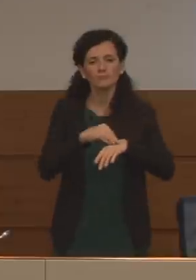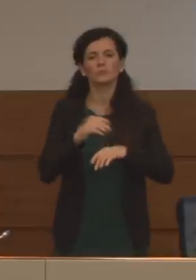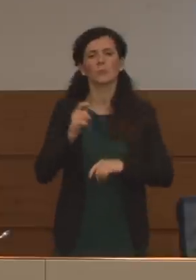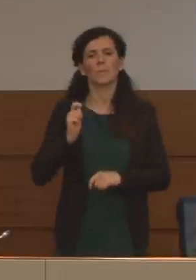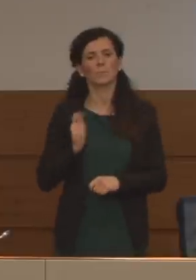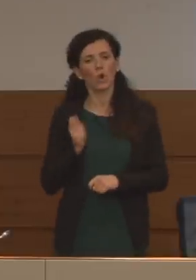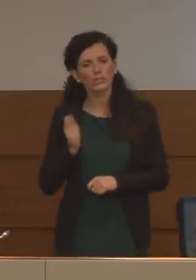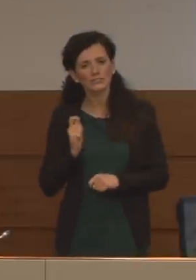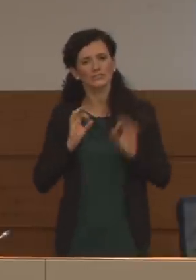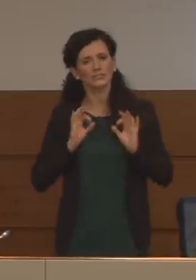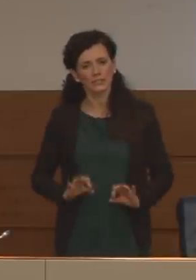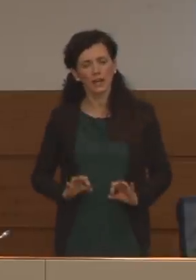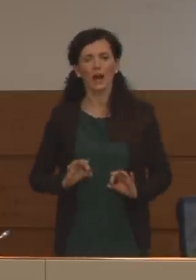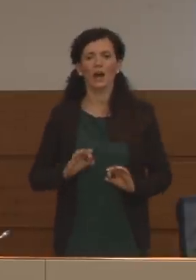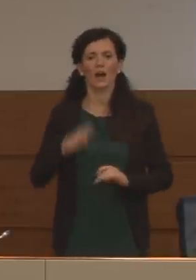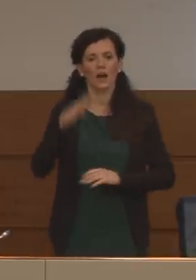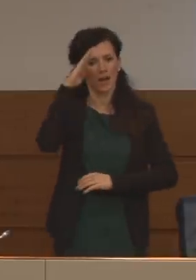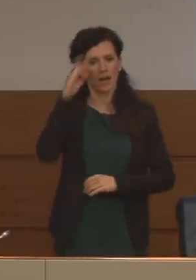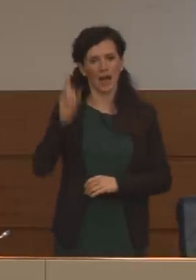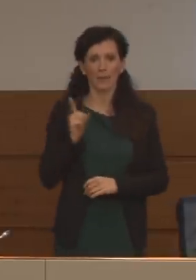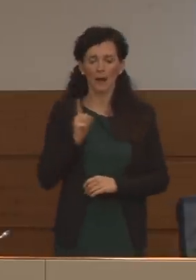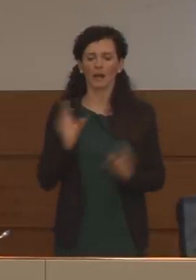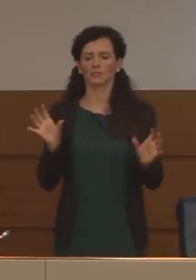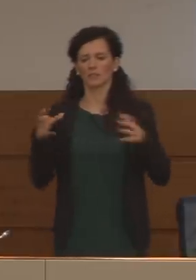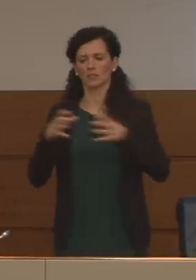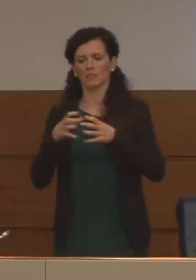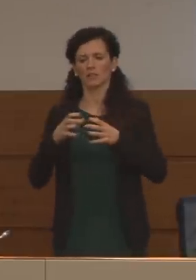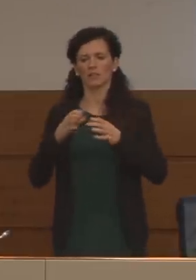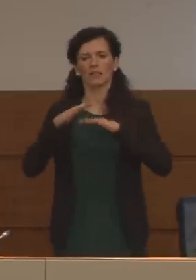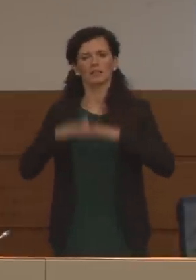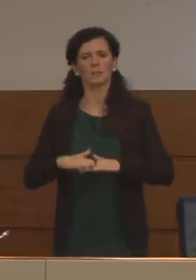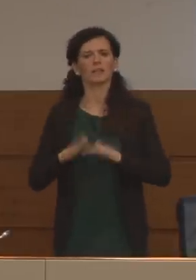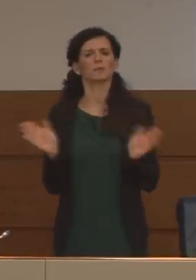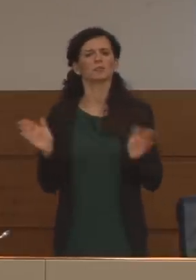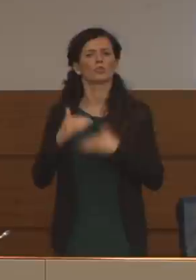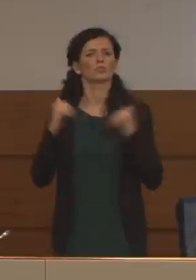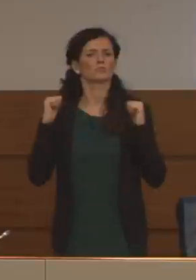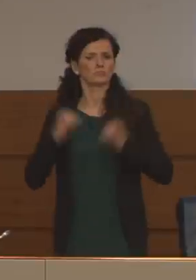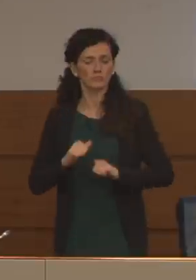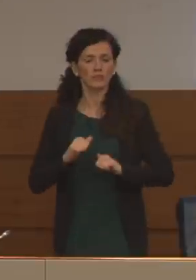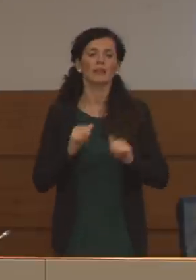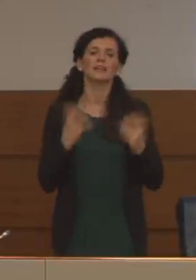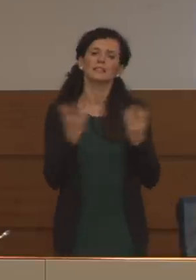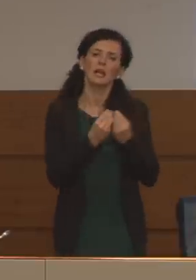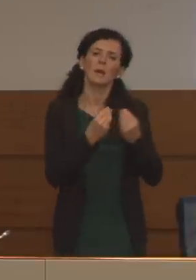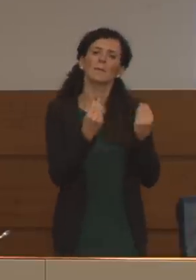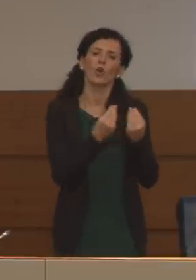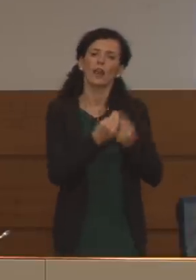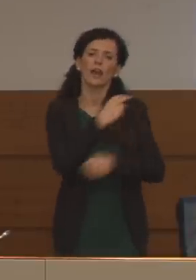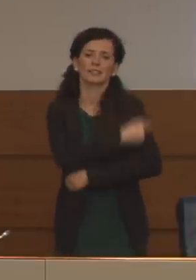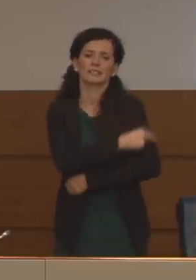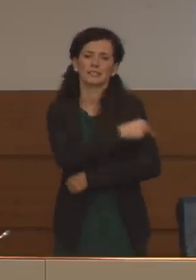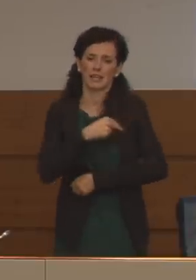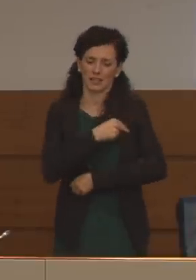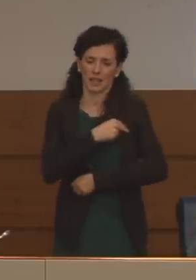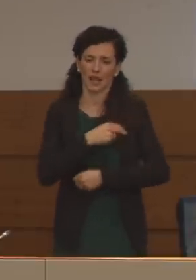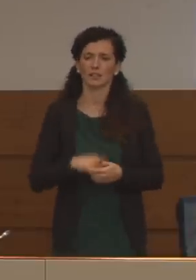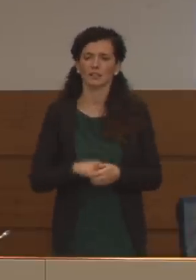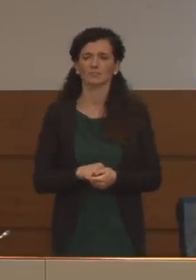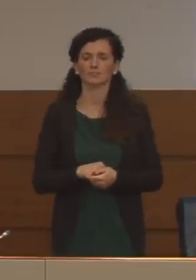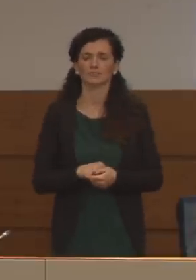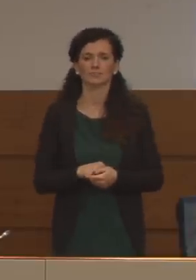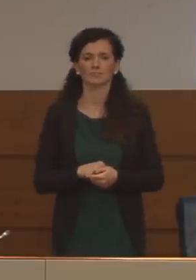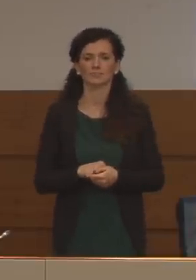le Forze Armate e i colleghi del Dipartimento e sanitari. Le tende per il pre-triage